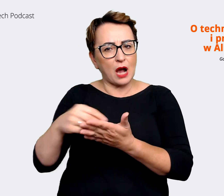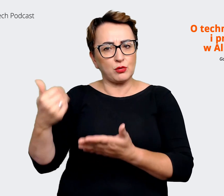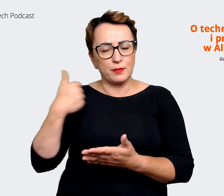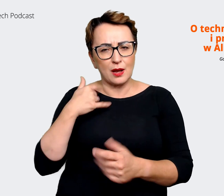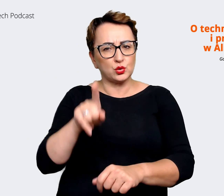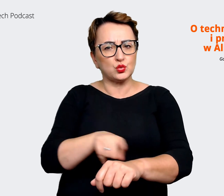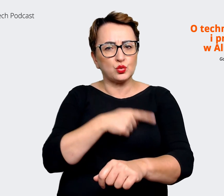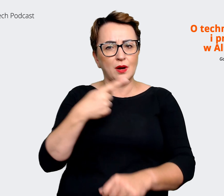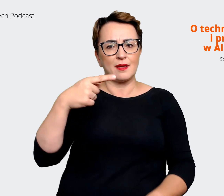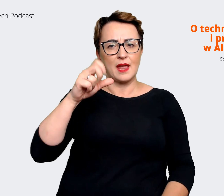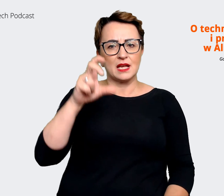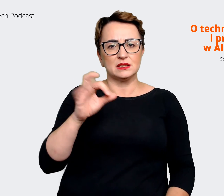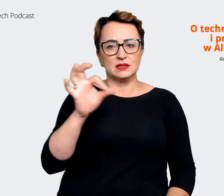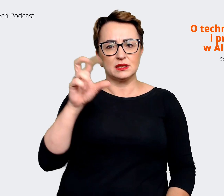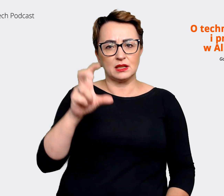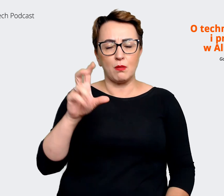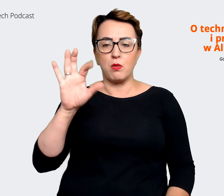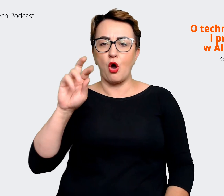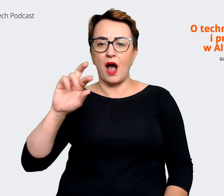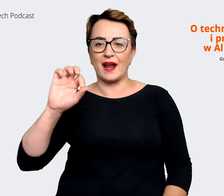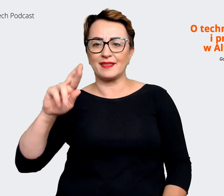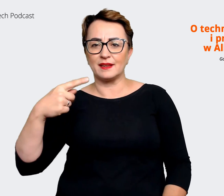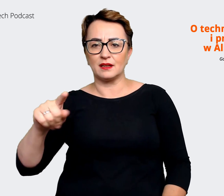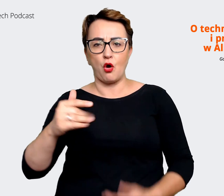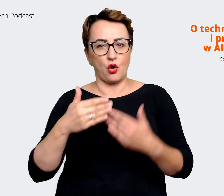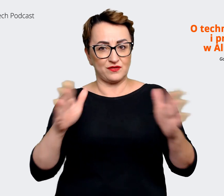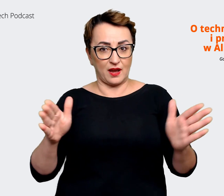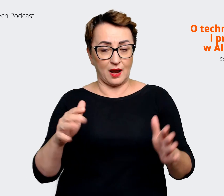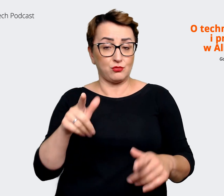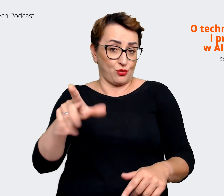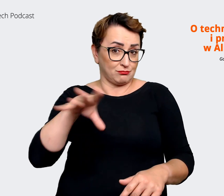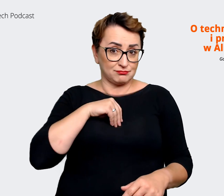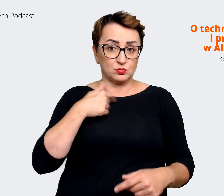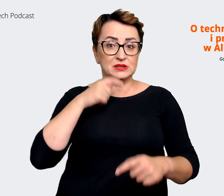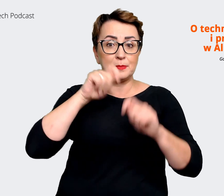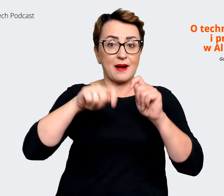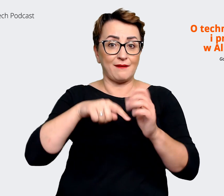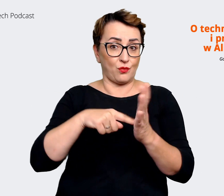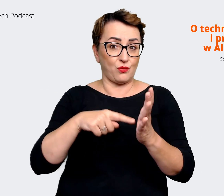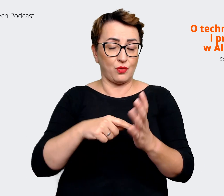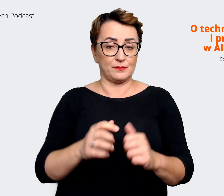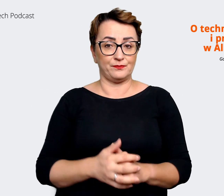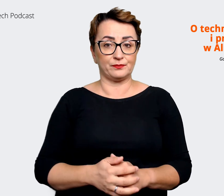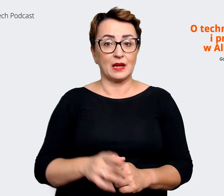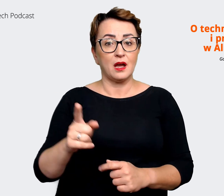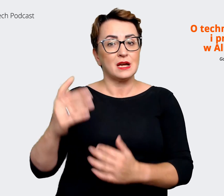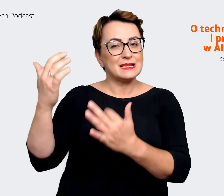otwiera dashboard. Mam możliwość też sprawdzania takich rzeczy i tutaj inspirować czy wskazywać